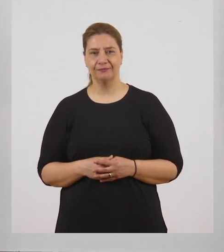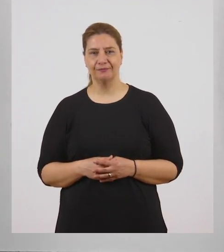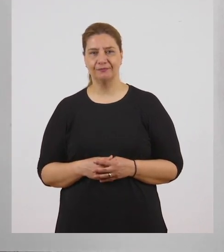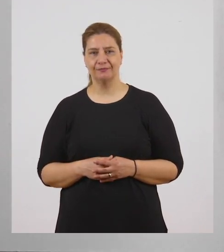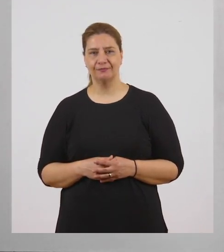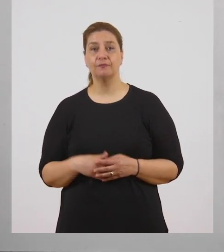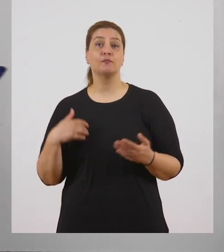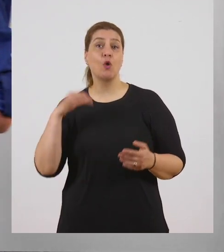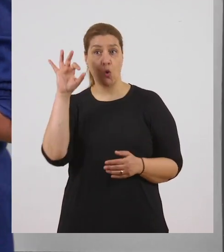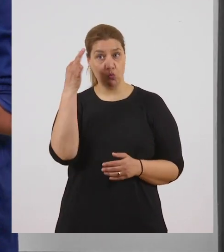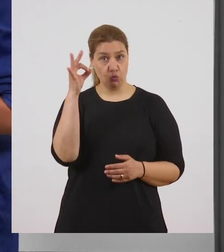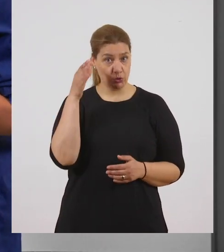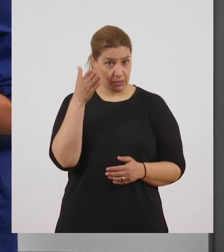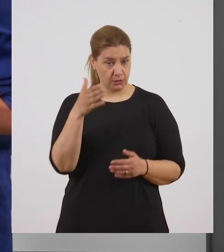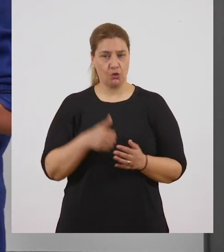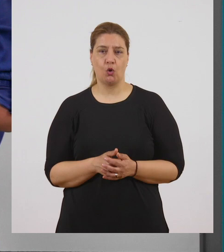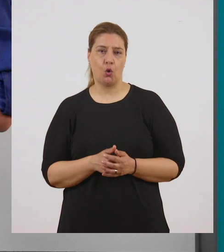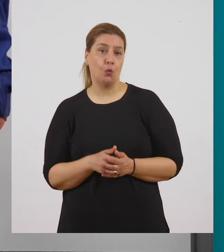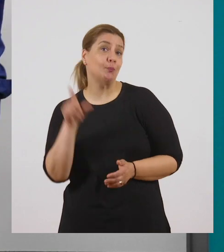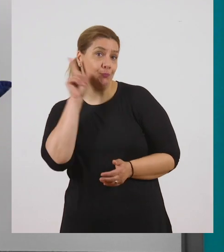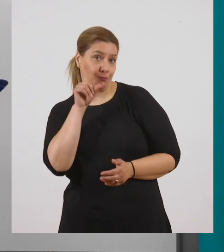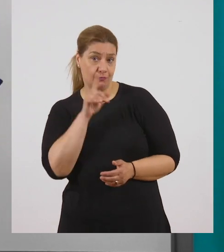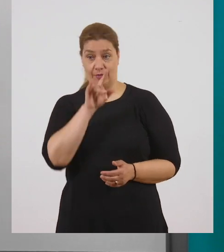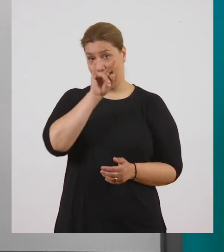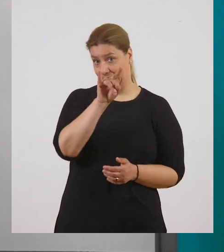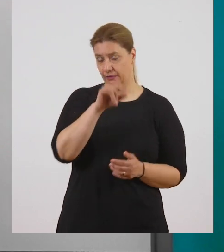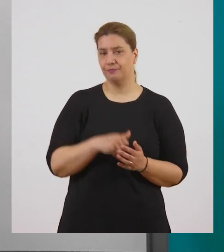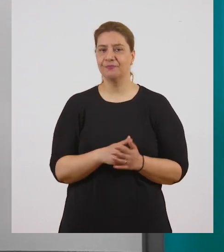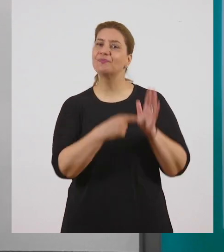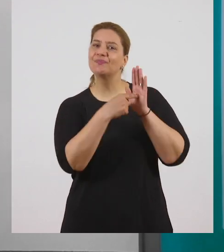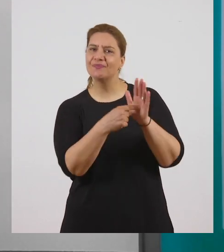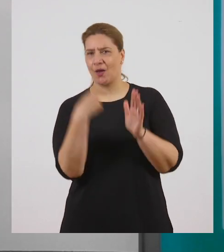Είναι ουσιαστικό, γένους θηλυκού, φανερώνει πρόσωπο.